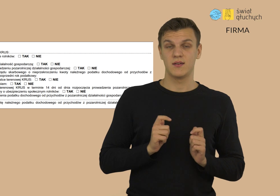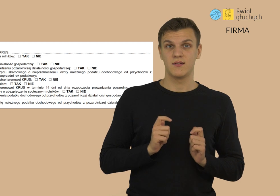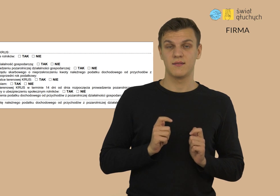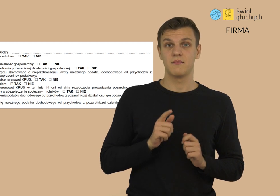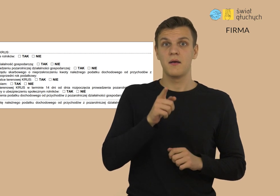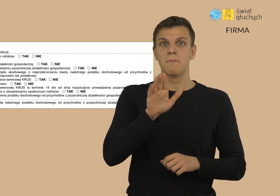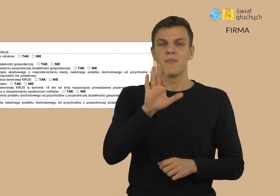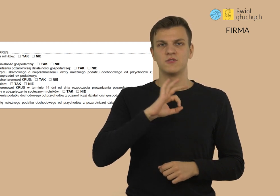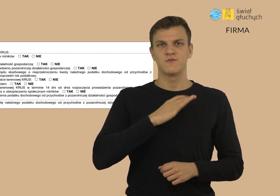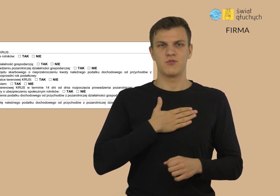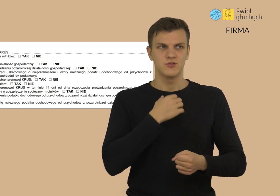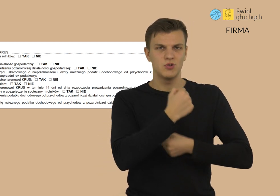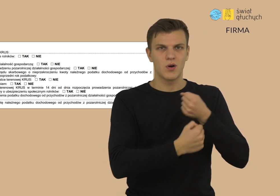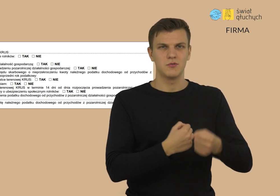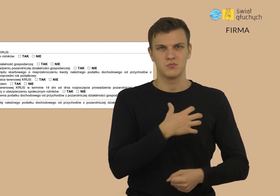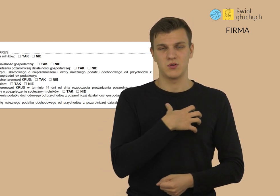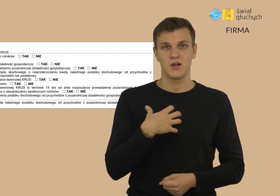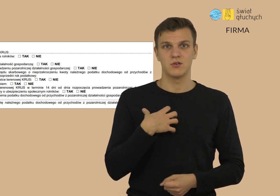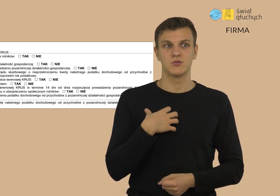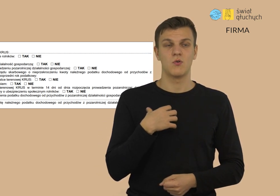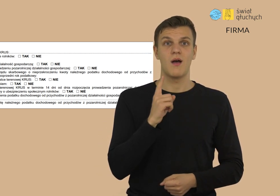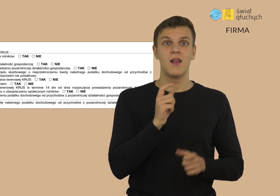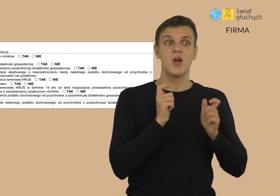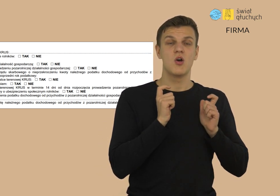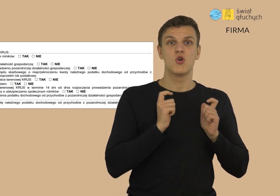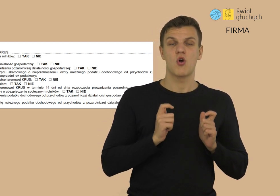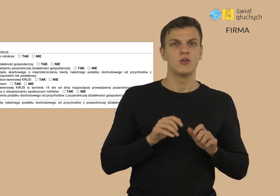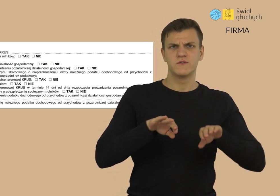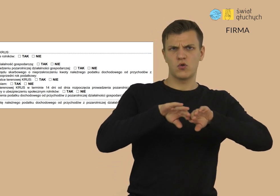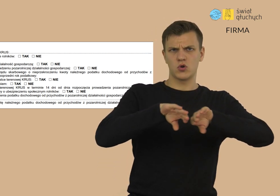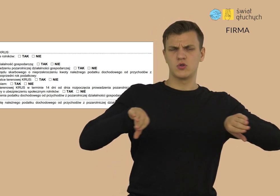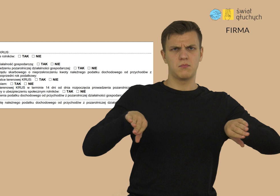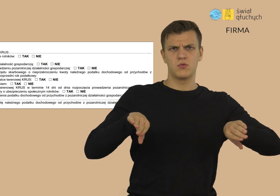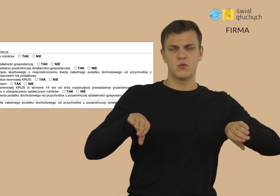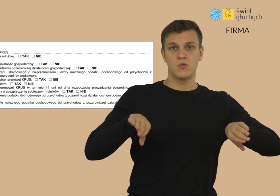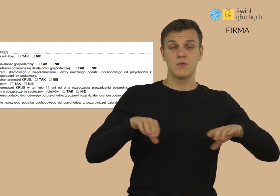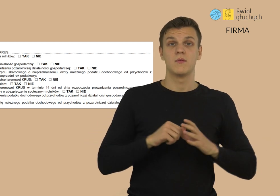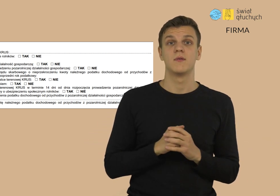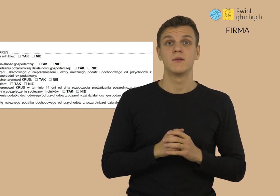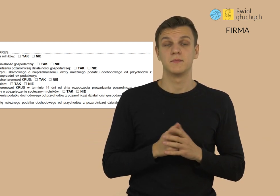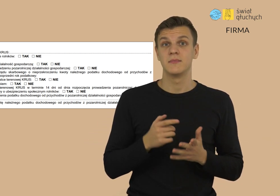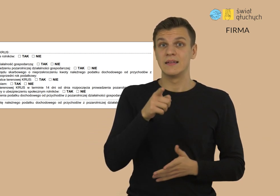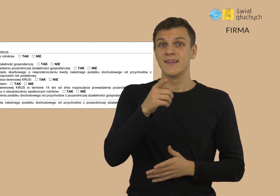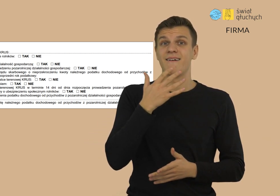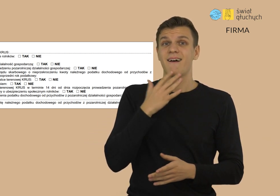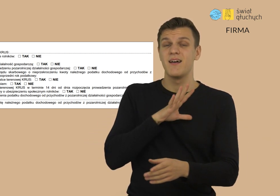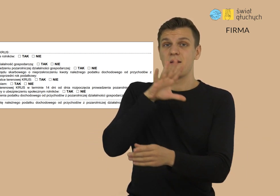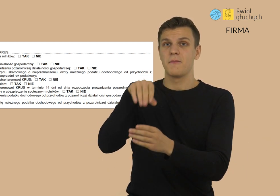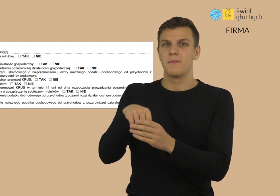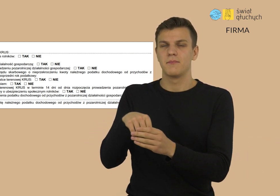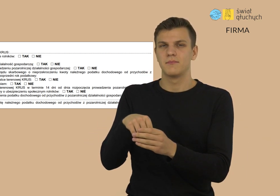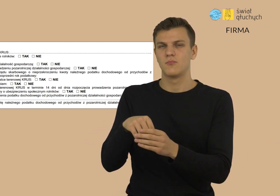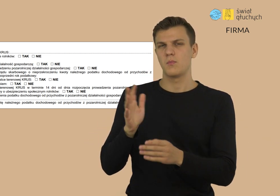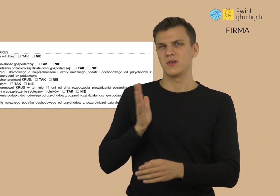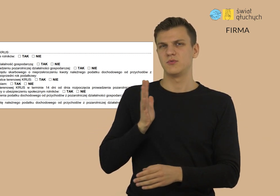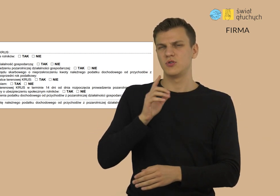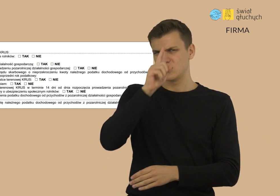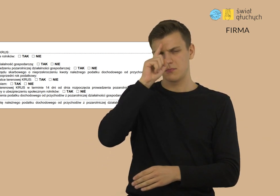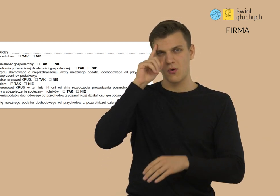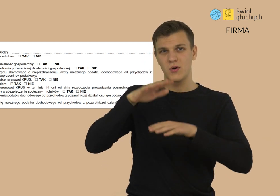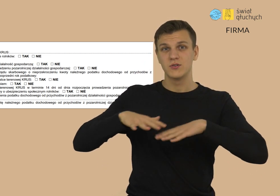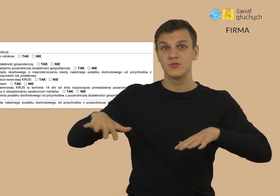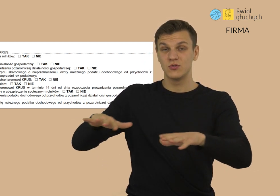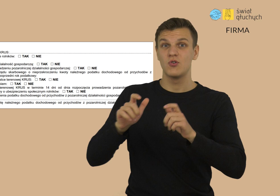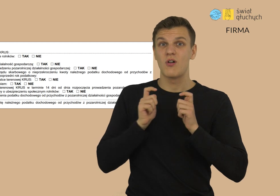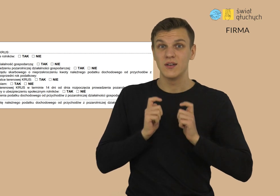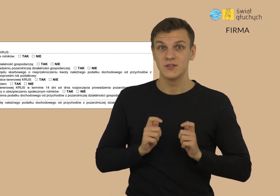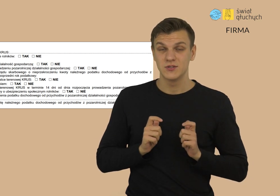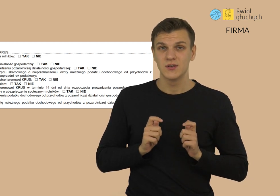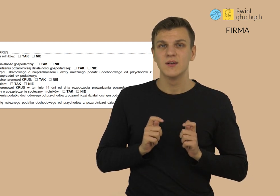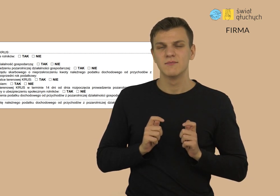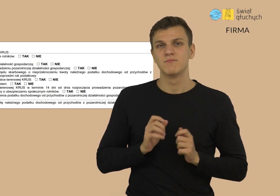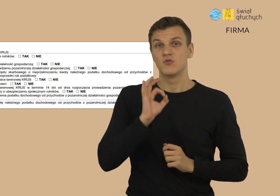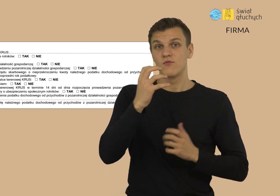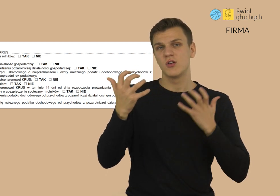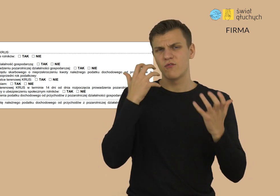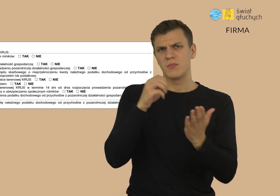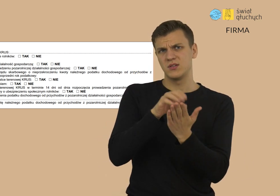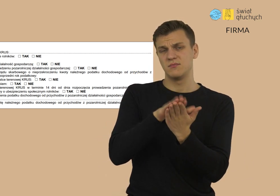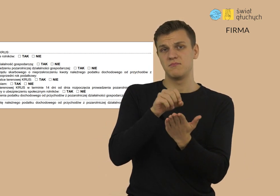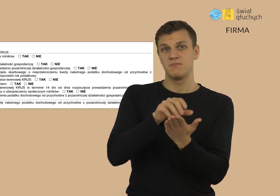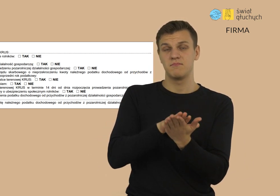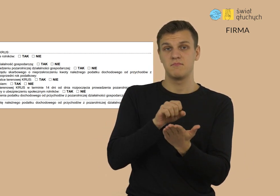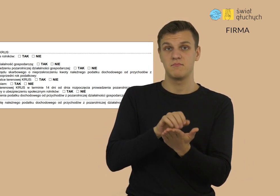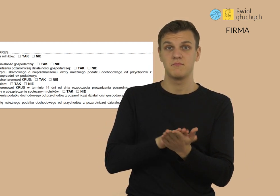którzy zamierzają podlegać ubezpieczeniu społecznemu rolników, równocześnie prowadząc pozarolniczą działalność gospodarczą.